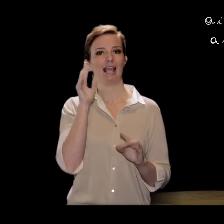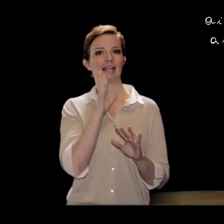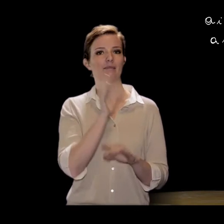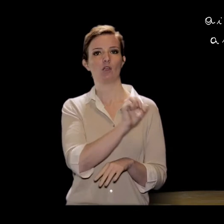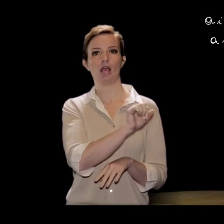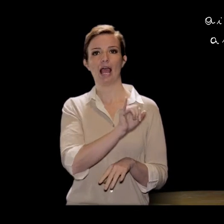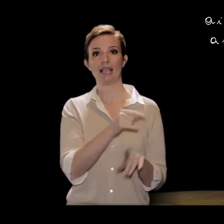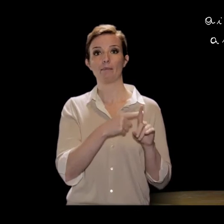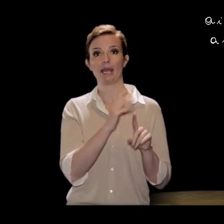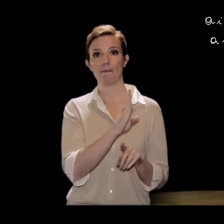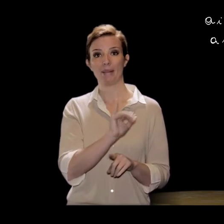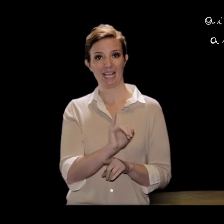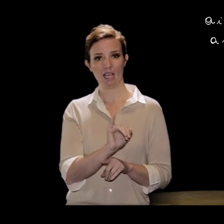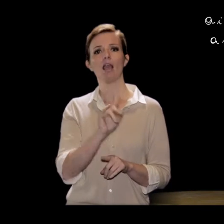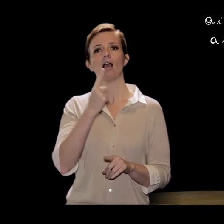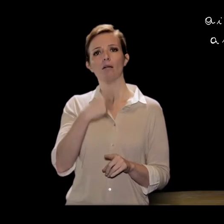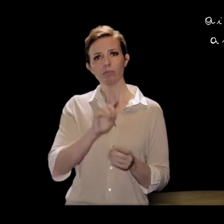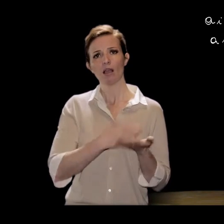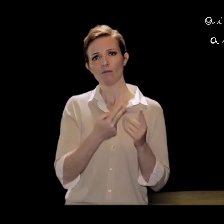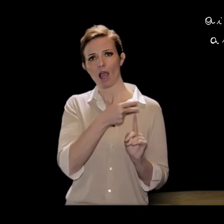Il prodotto di aᵢ e b sarà pari ad abi,